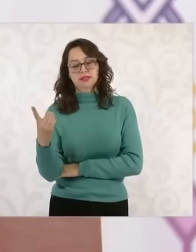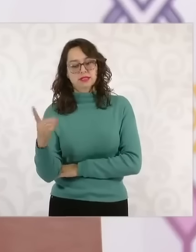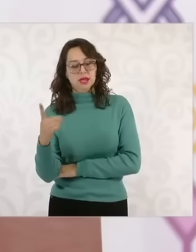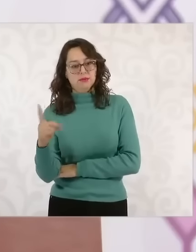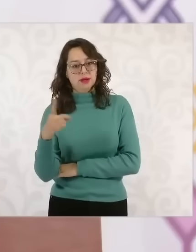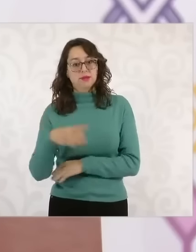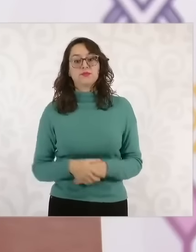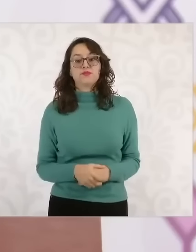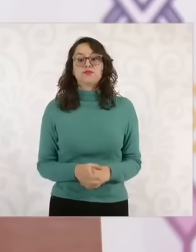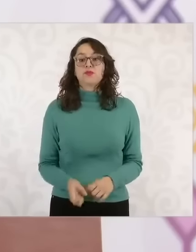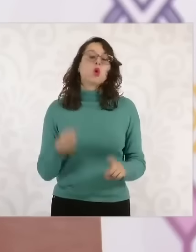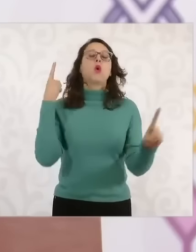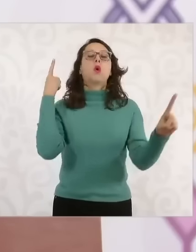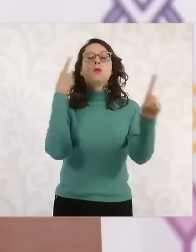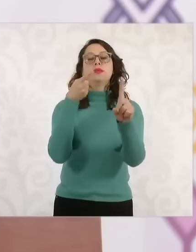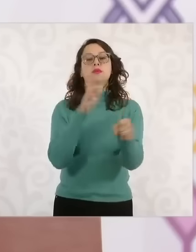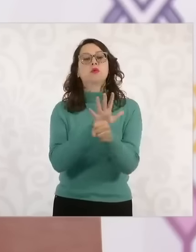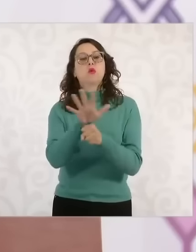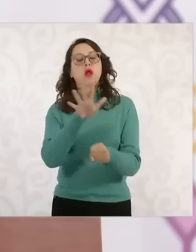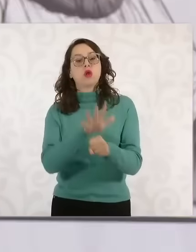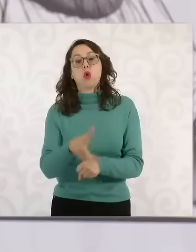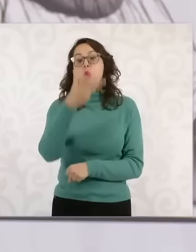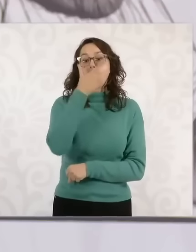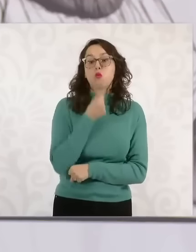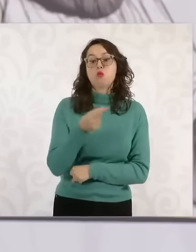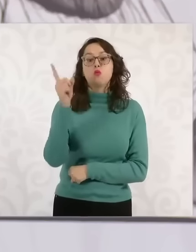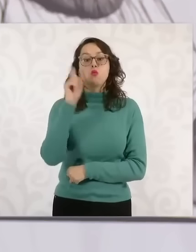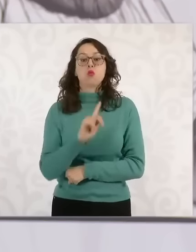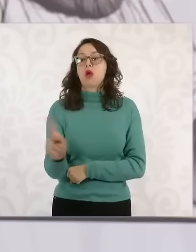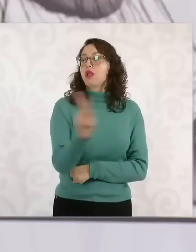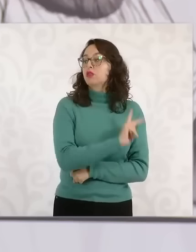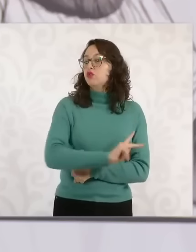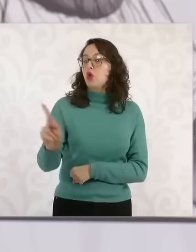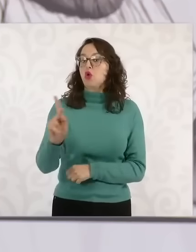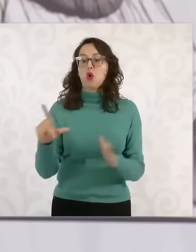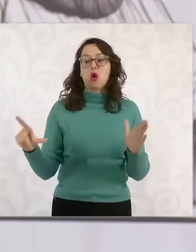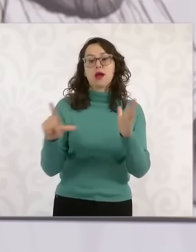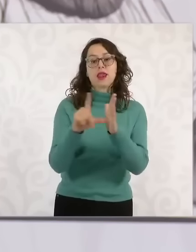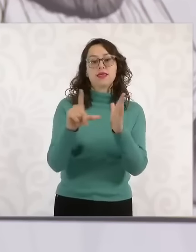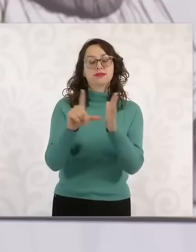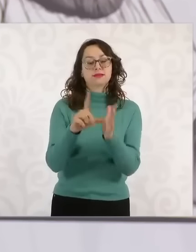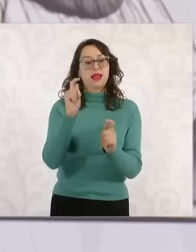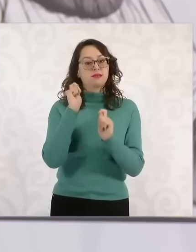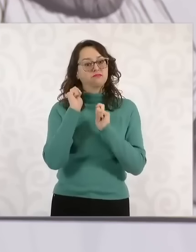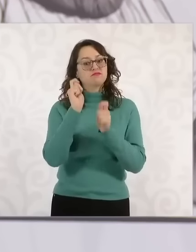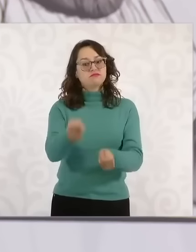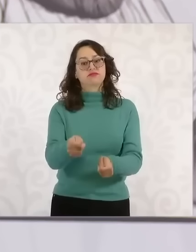objetivo es que todas las mexicanas y mexicanos tengan su credencial del Servicioal de Salud.